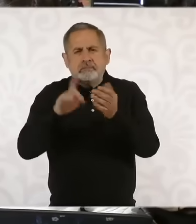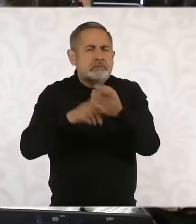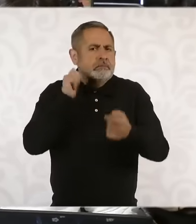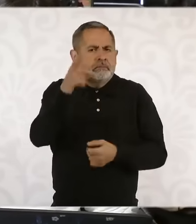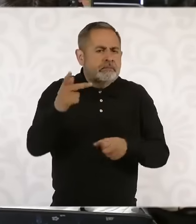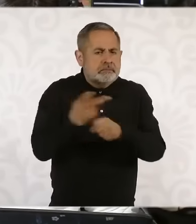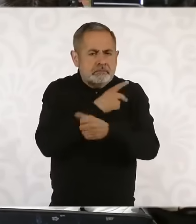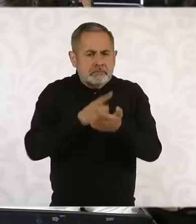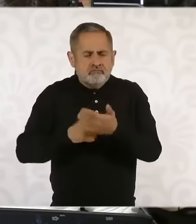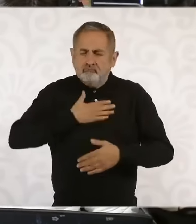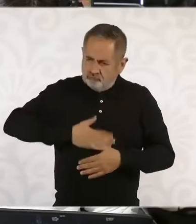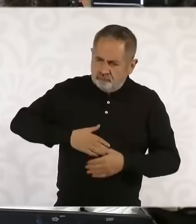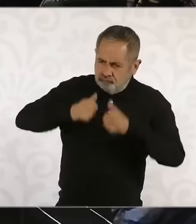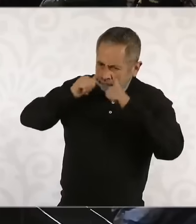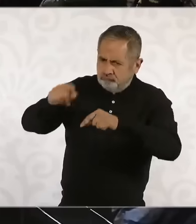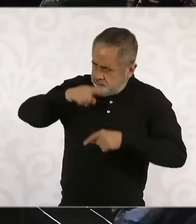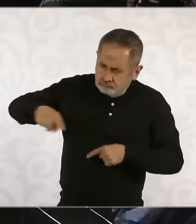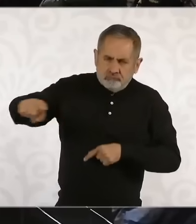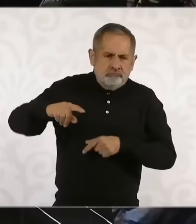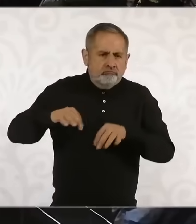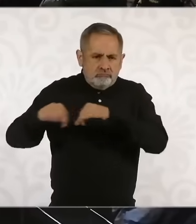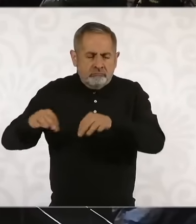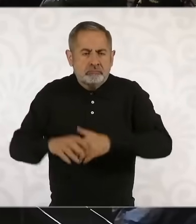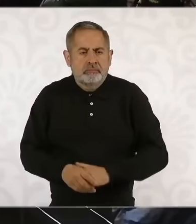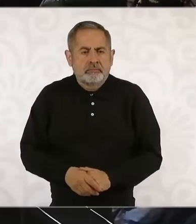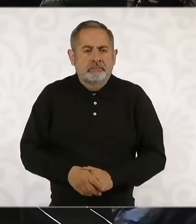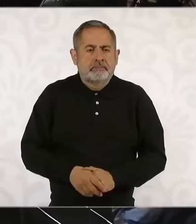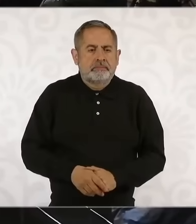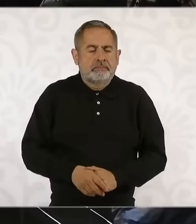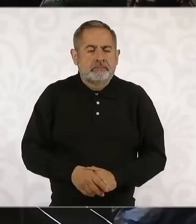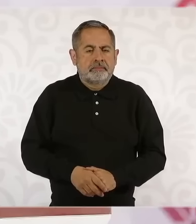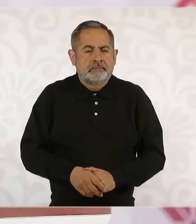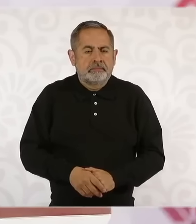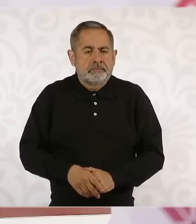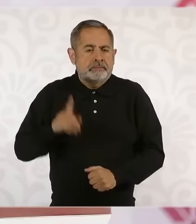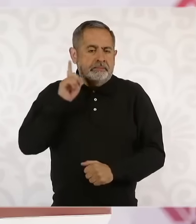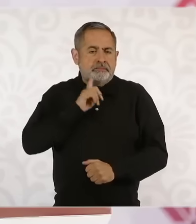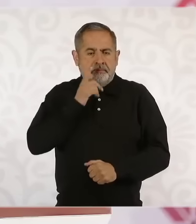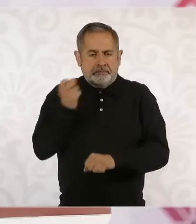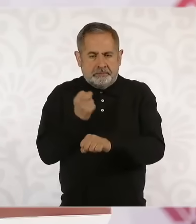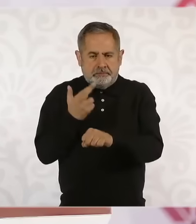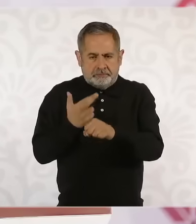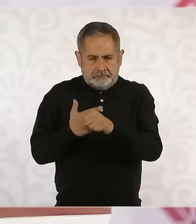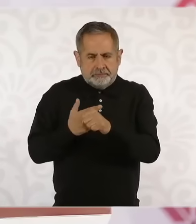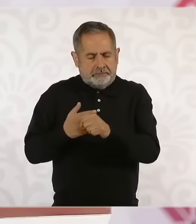de justicia para los trabajadores. E solamente estoy enterada de que han estado conversando